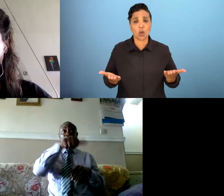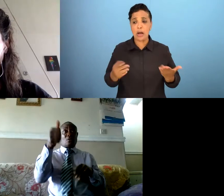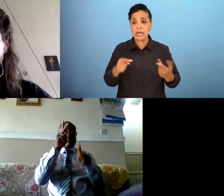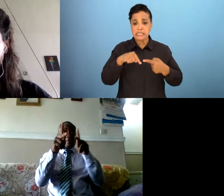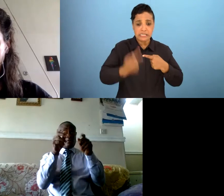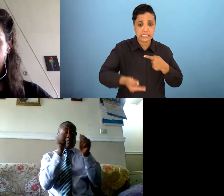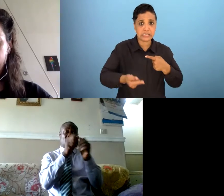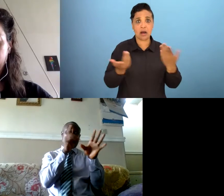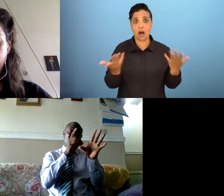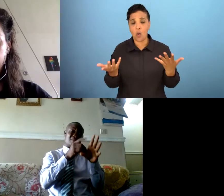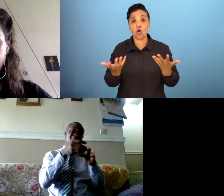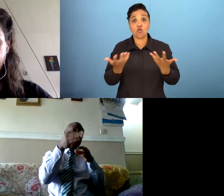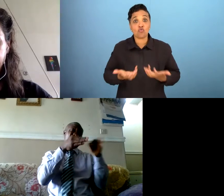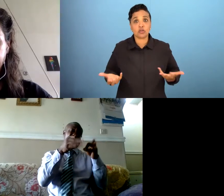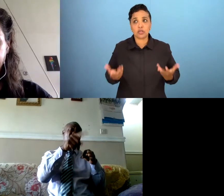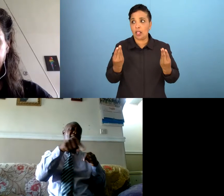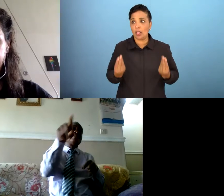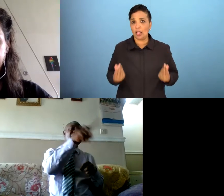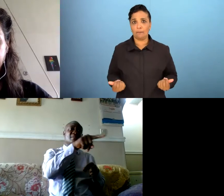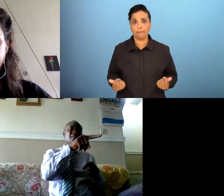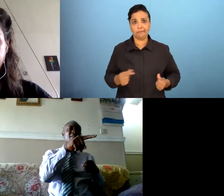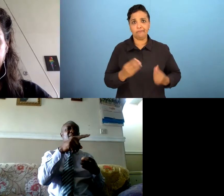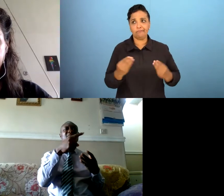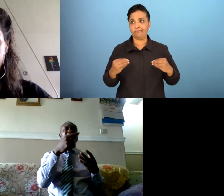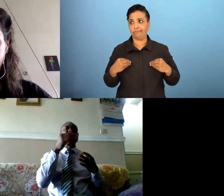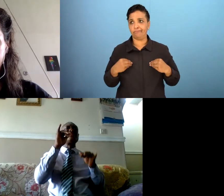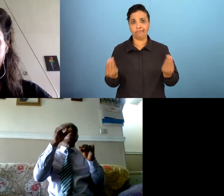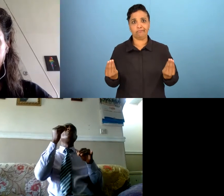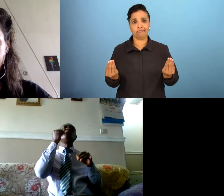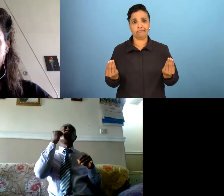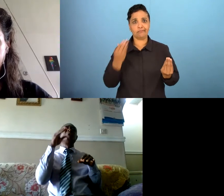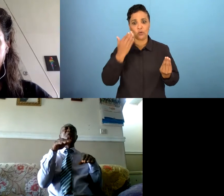encuestados, por ejemplo, el miedo a lo desconocido fue citado por un encuestado cuyos